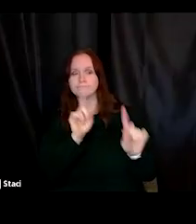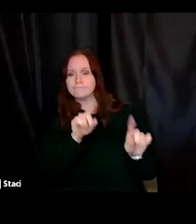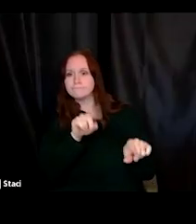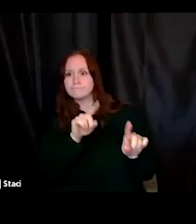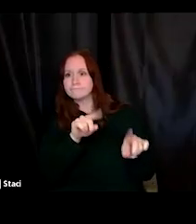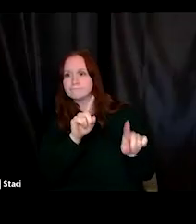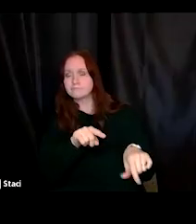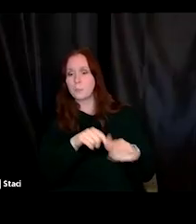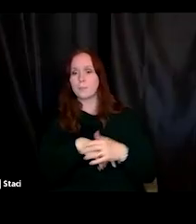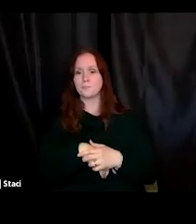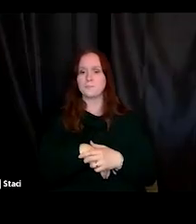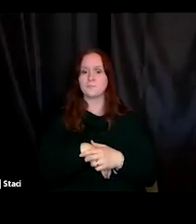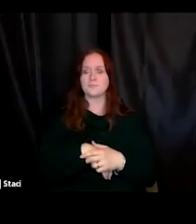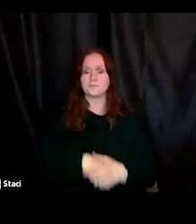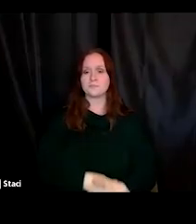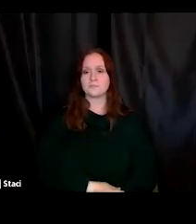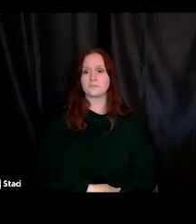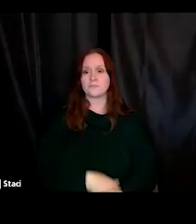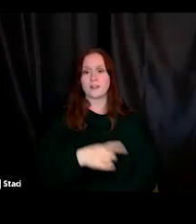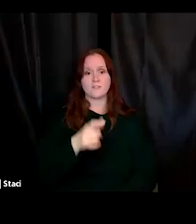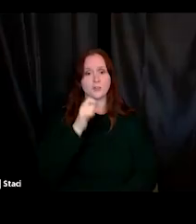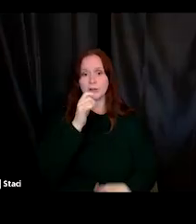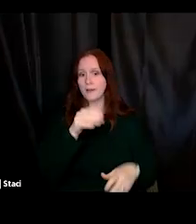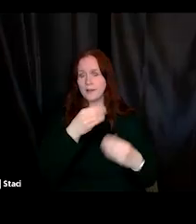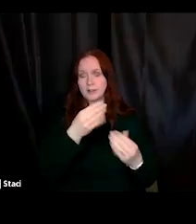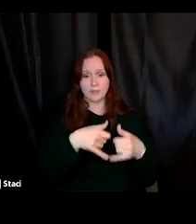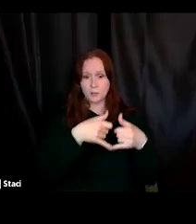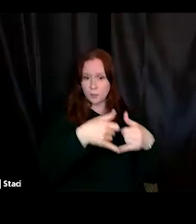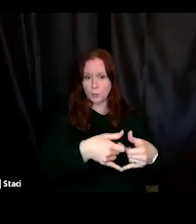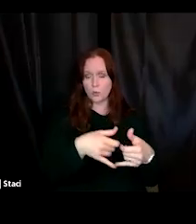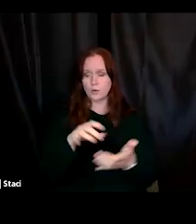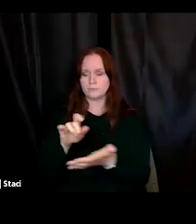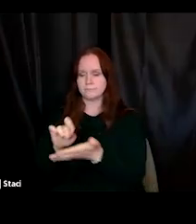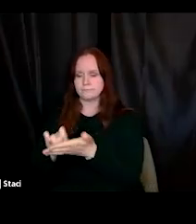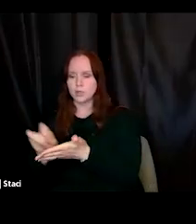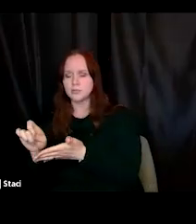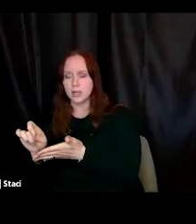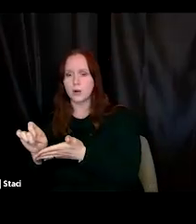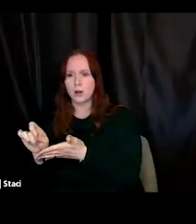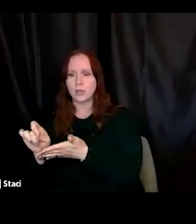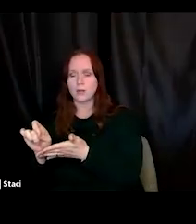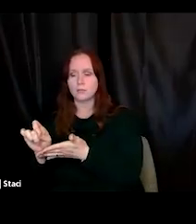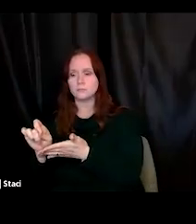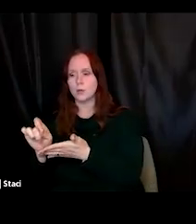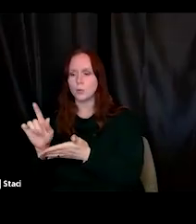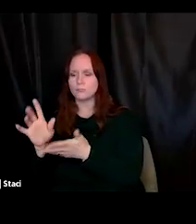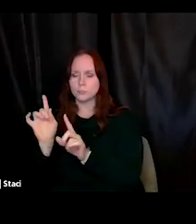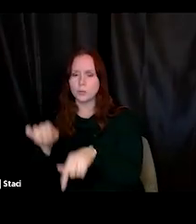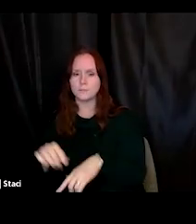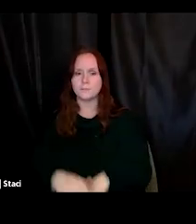si ese contacto o colaboración aún no se ha establecido. Realmente se trata de la solicitud completa